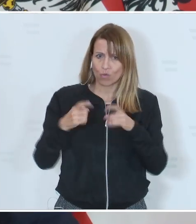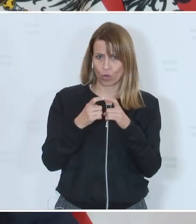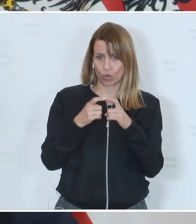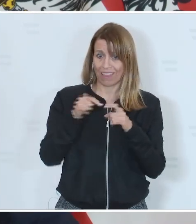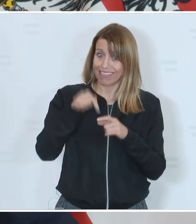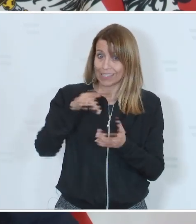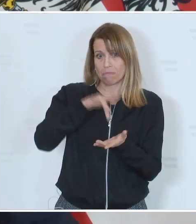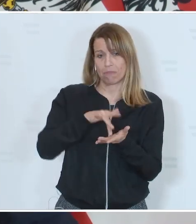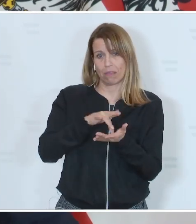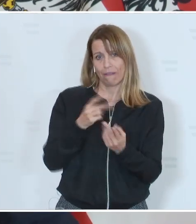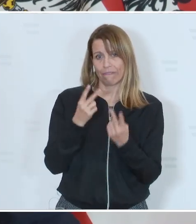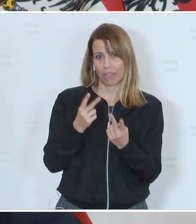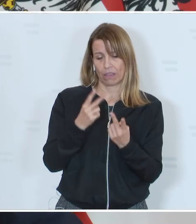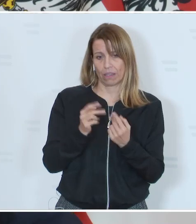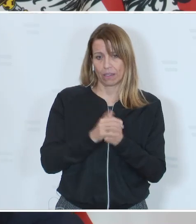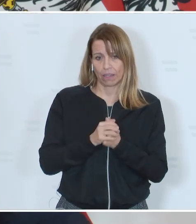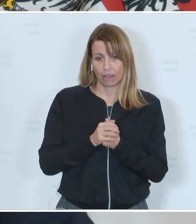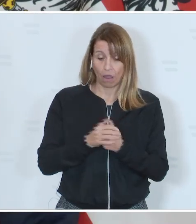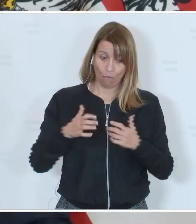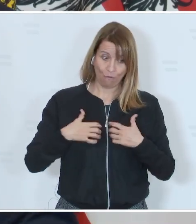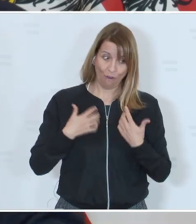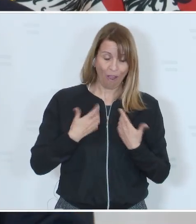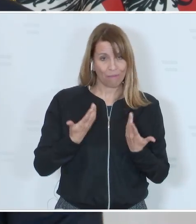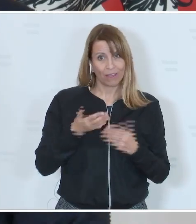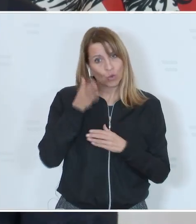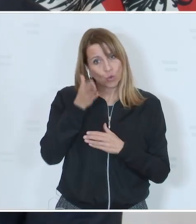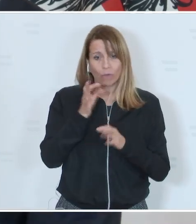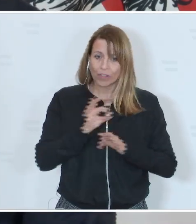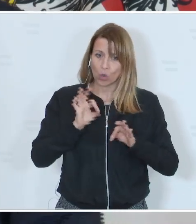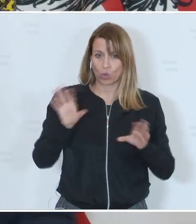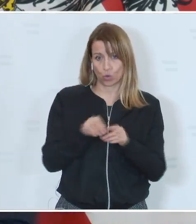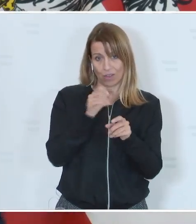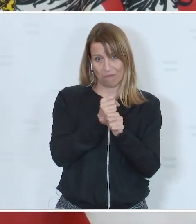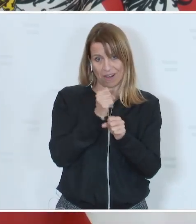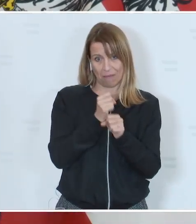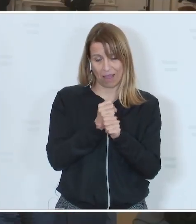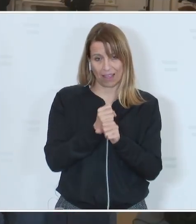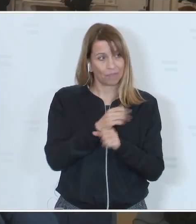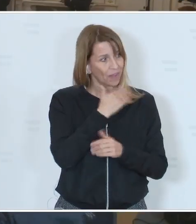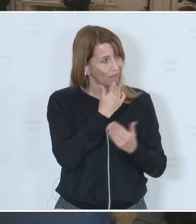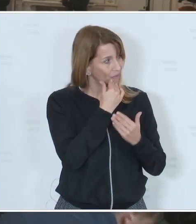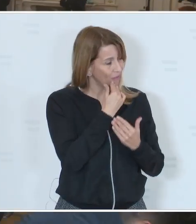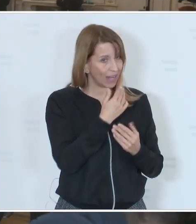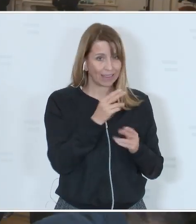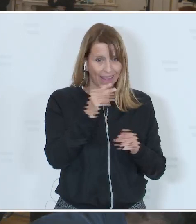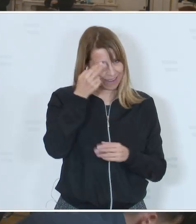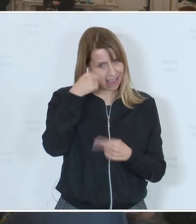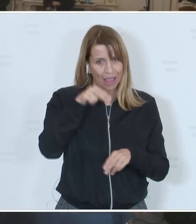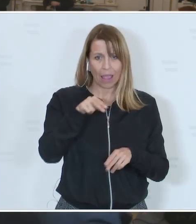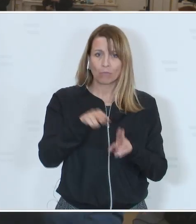in den Mittelpunkt zu stellen und ich freue mich auch hier auf eine gute Zusammenarbeit. Sprecherin: Vielen Dank, Herr Bundeskanzler. Thank you, Mr. Prime Minister. Eine kurze